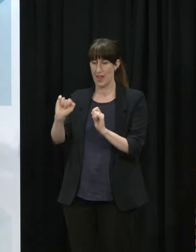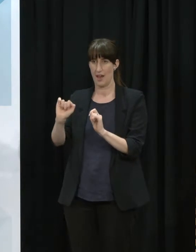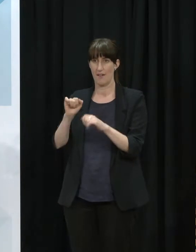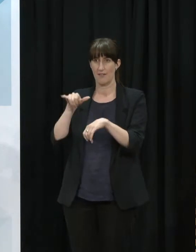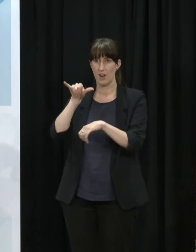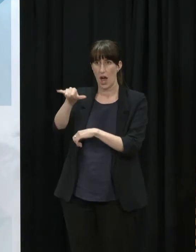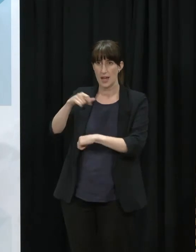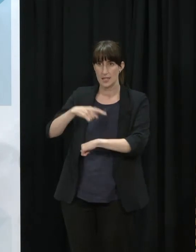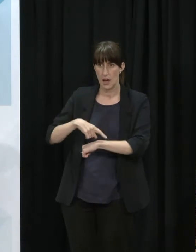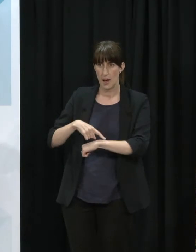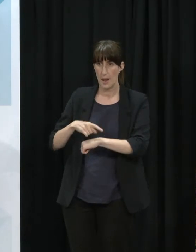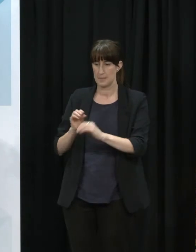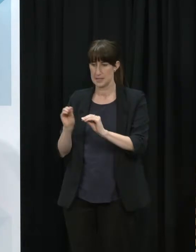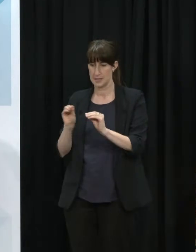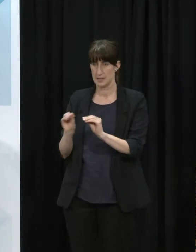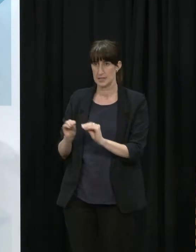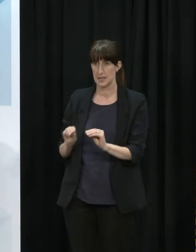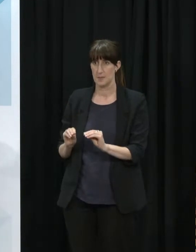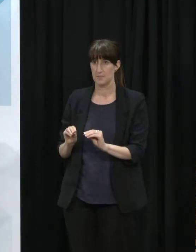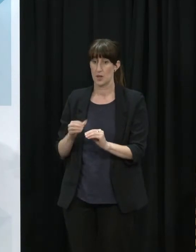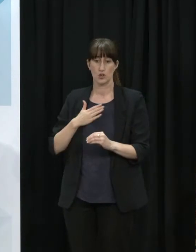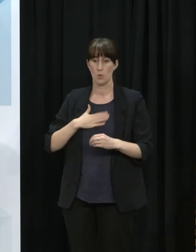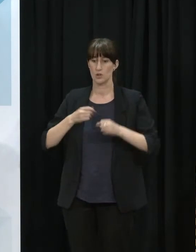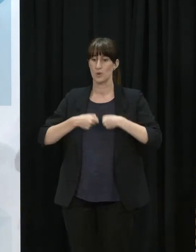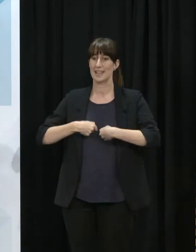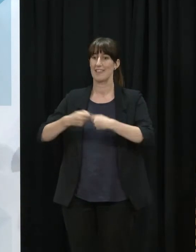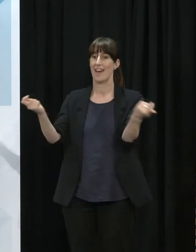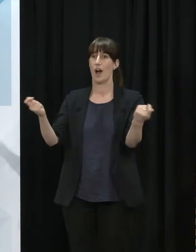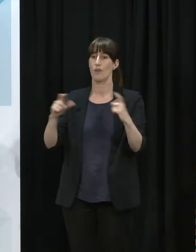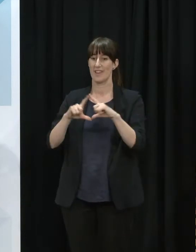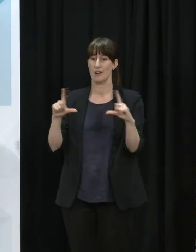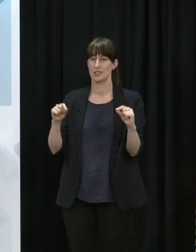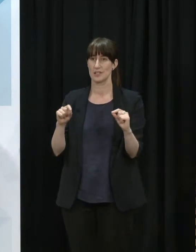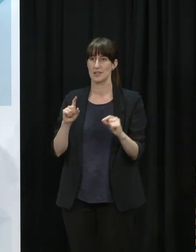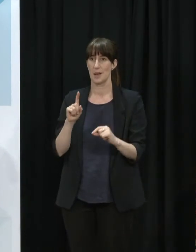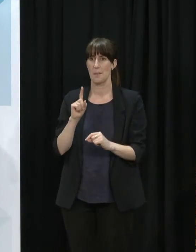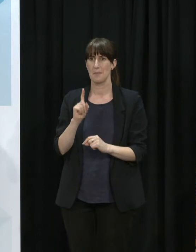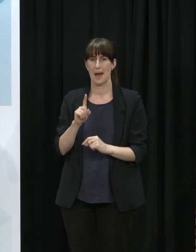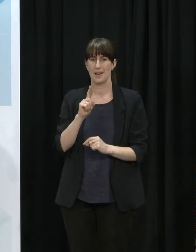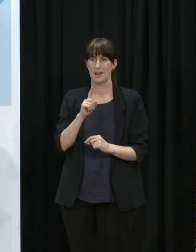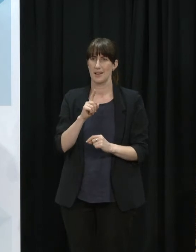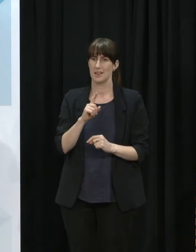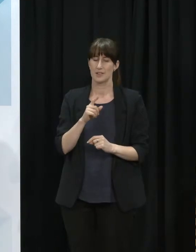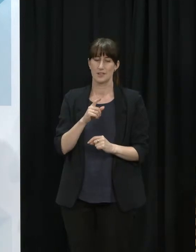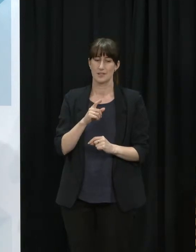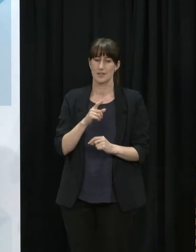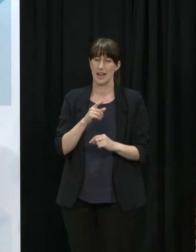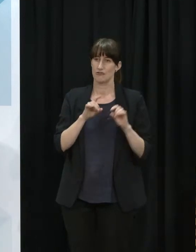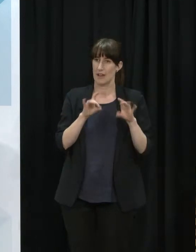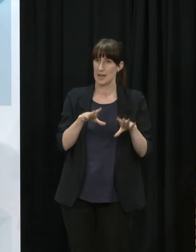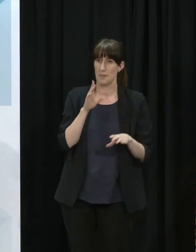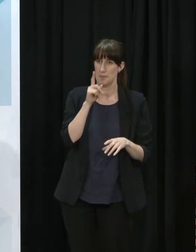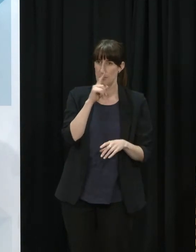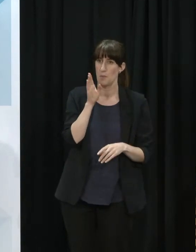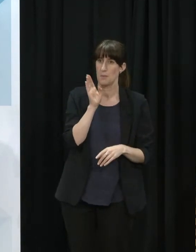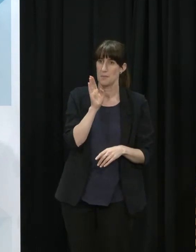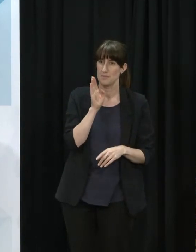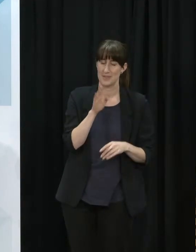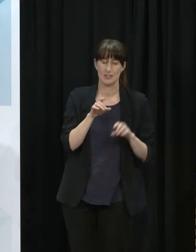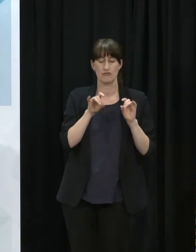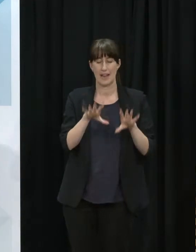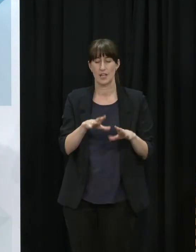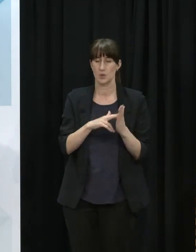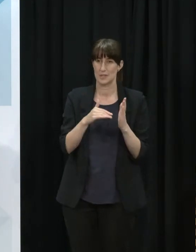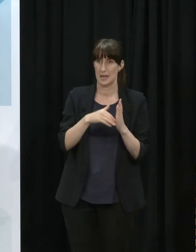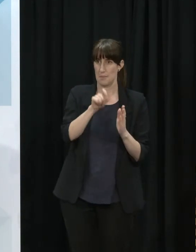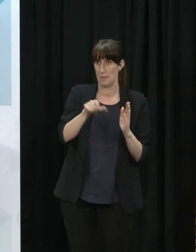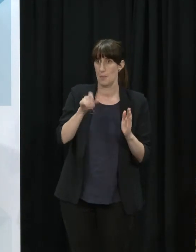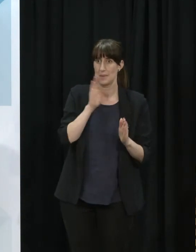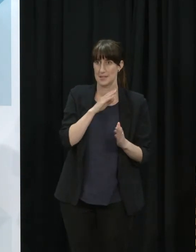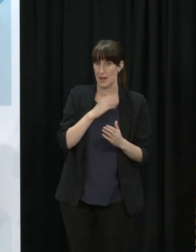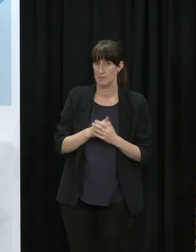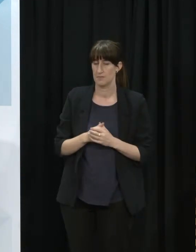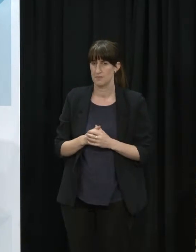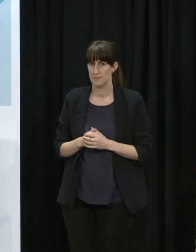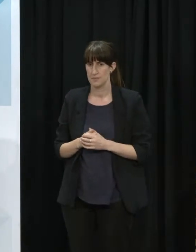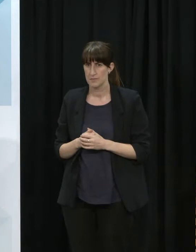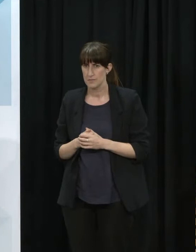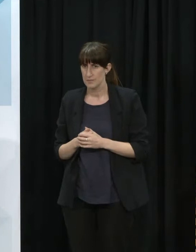kei roto ratou Ko Ahitereiria,